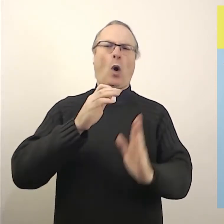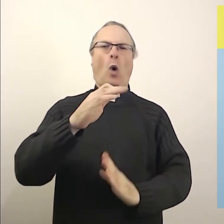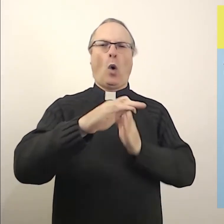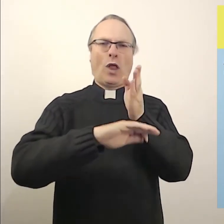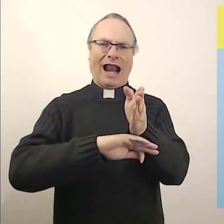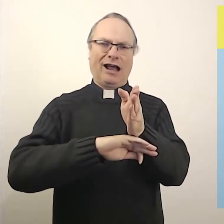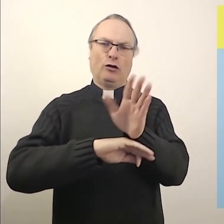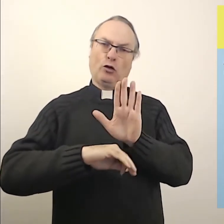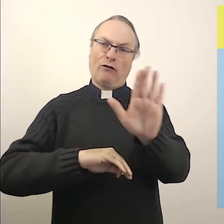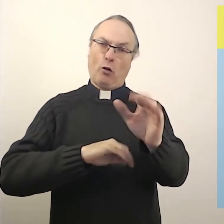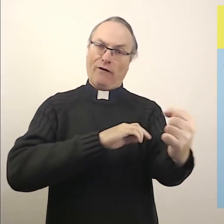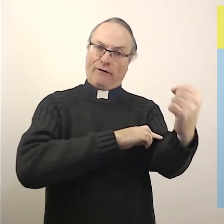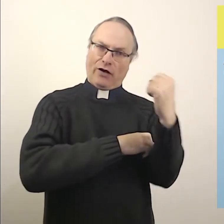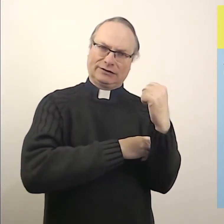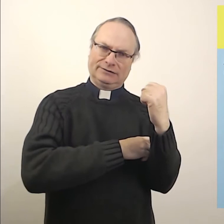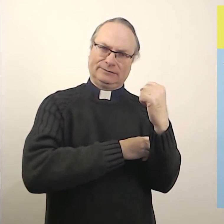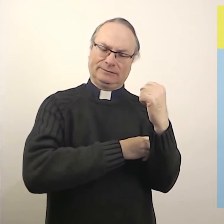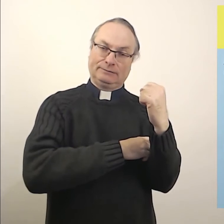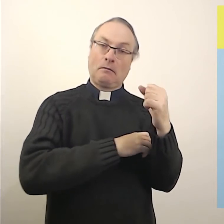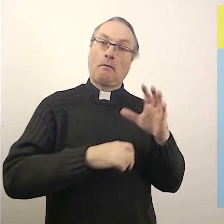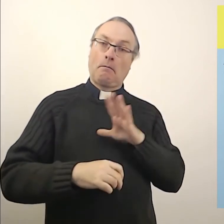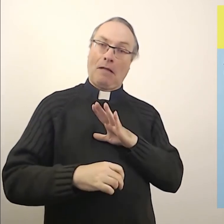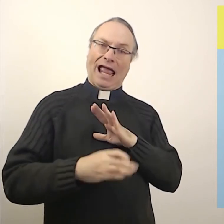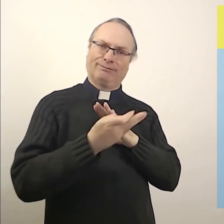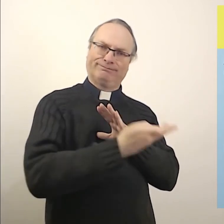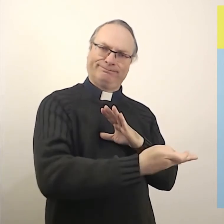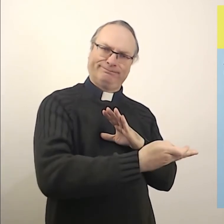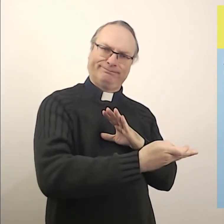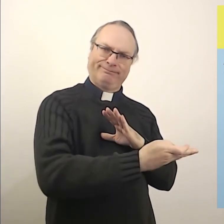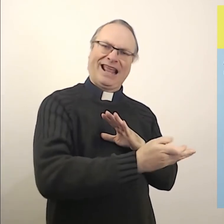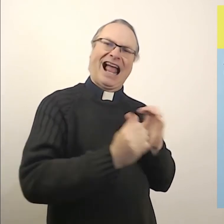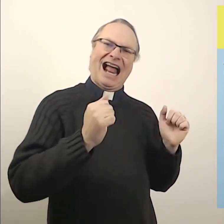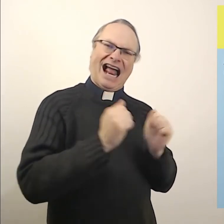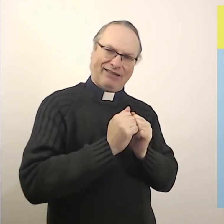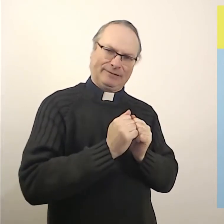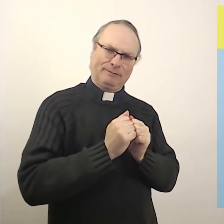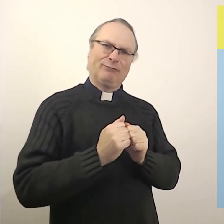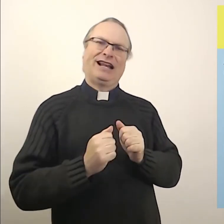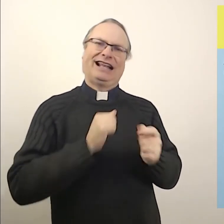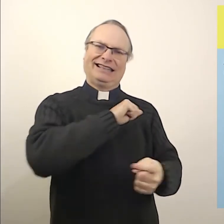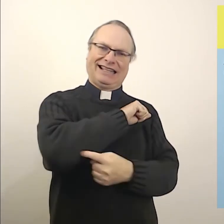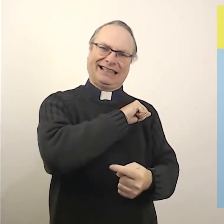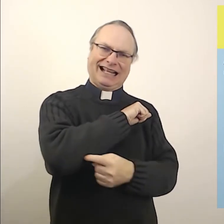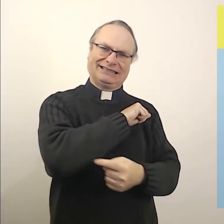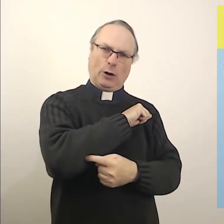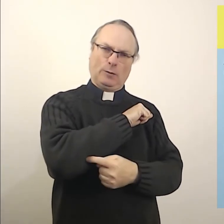au-delà de vos forces; mais avec la tentation